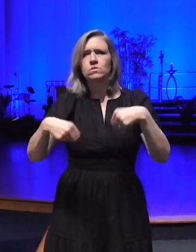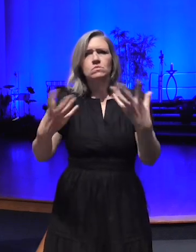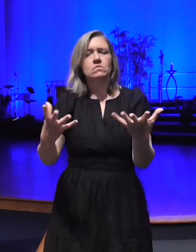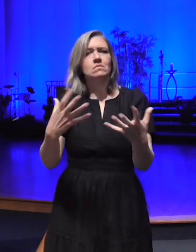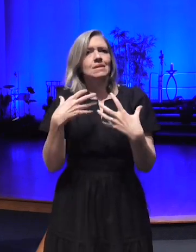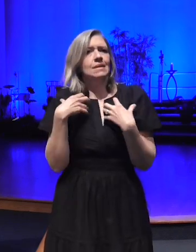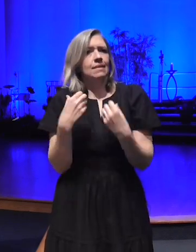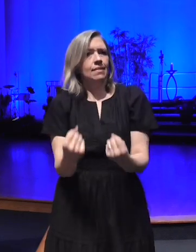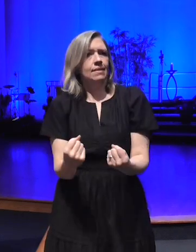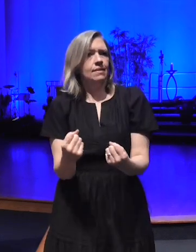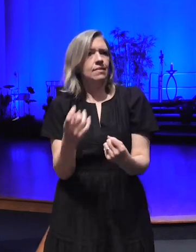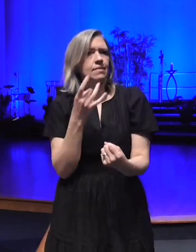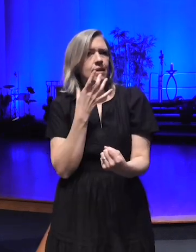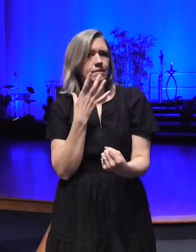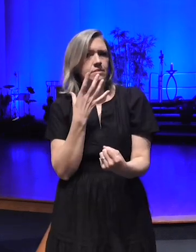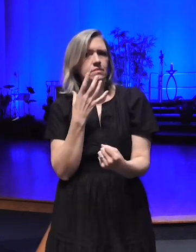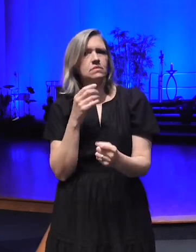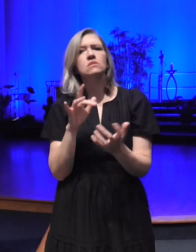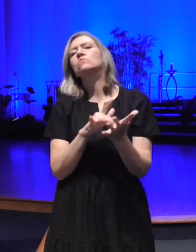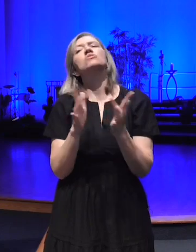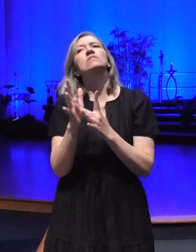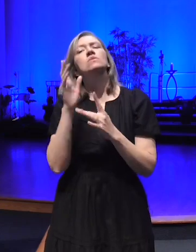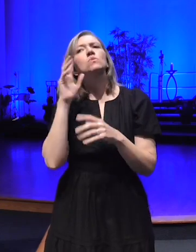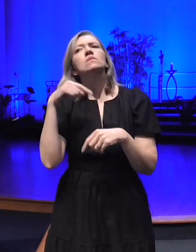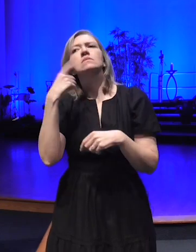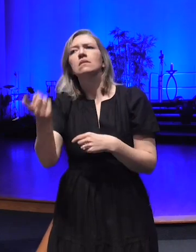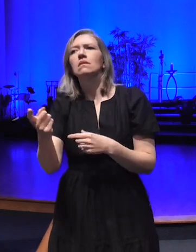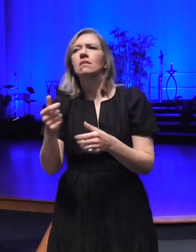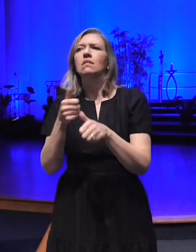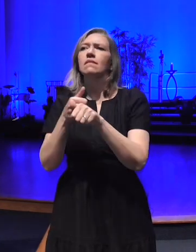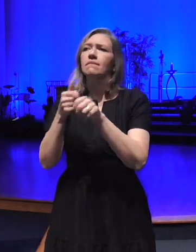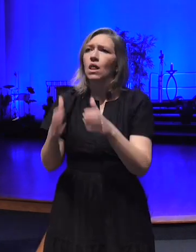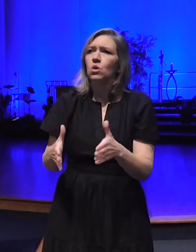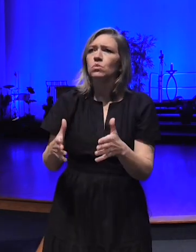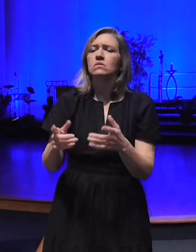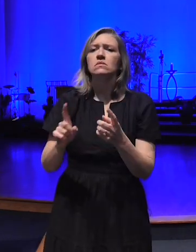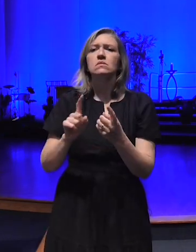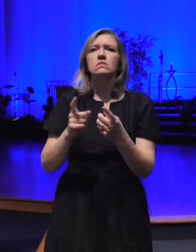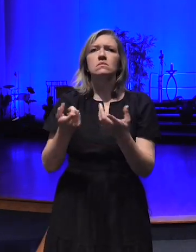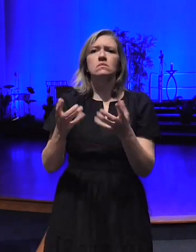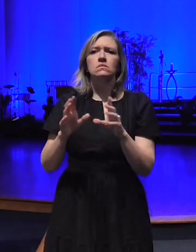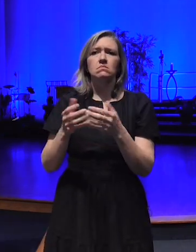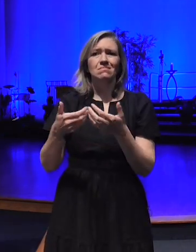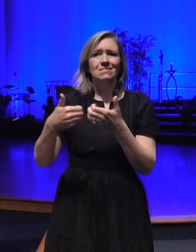les decía a sus seguidores: "sepármonos por un tiempo, sepárense por un tiempo y ellos iban a